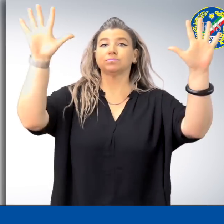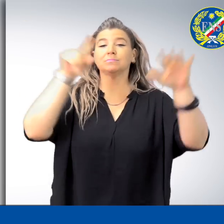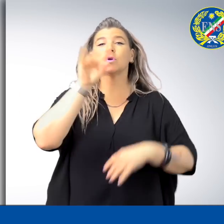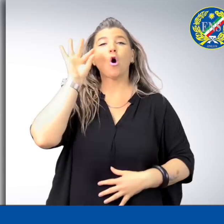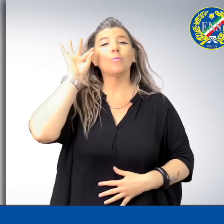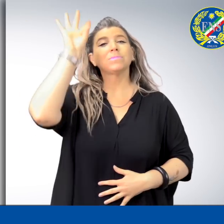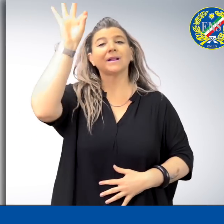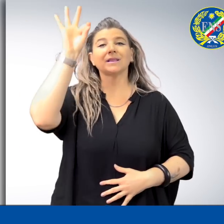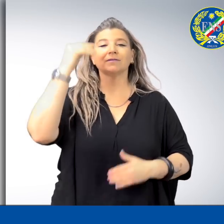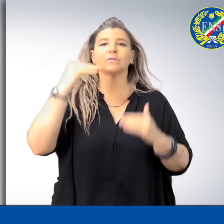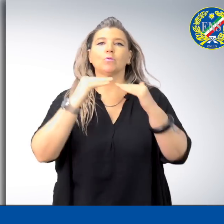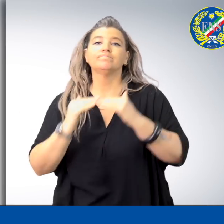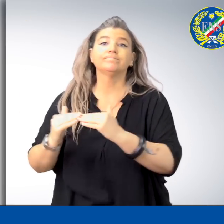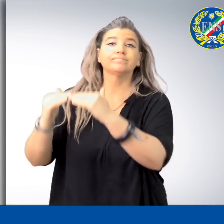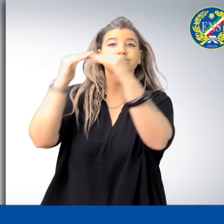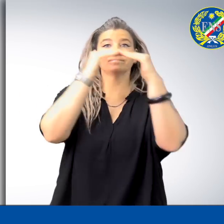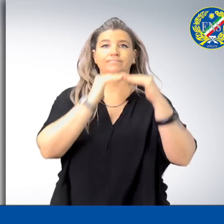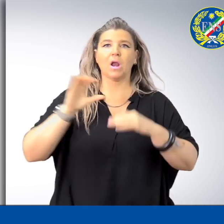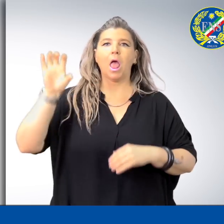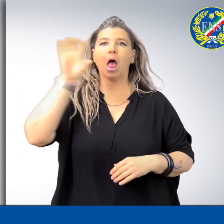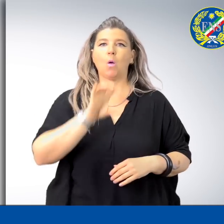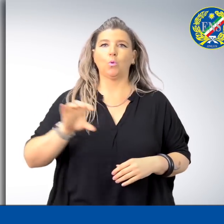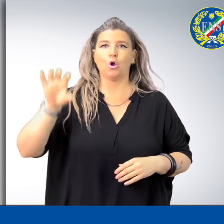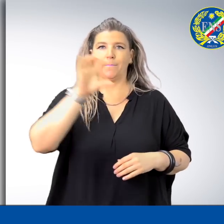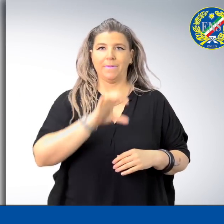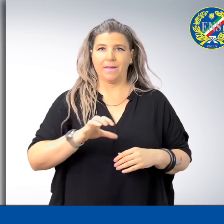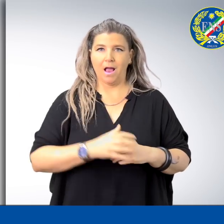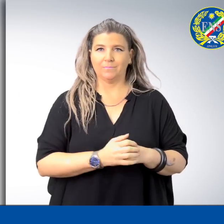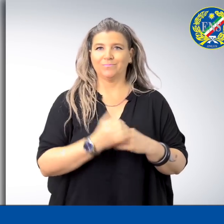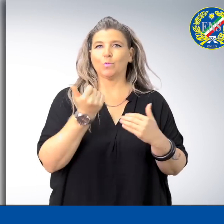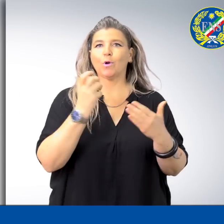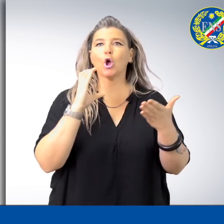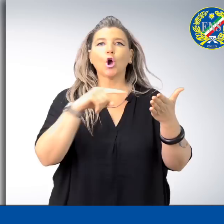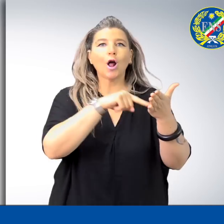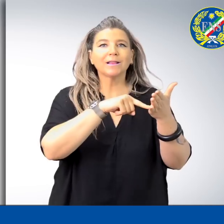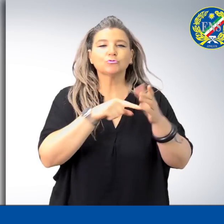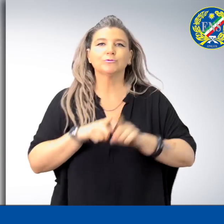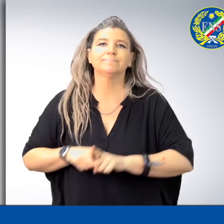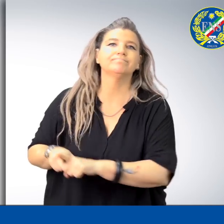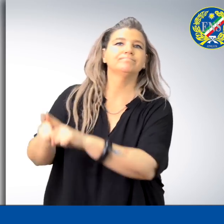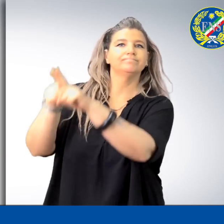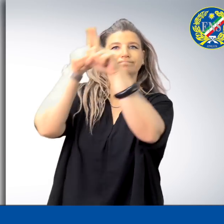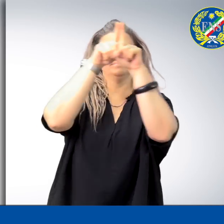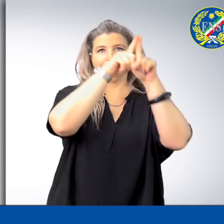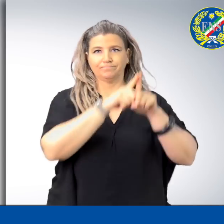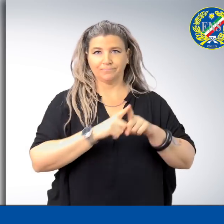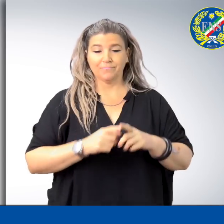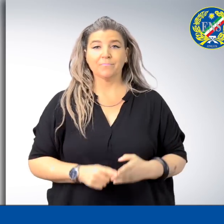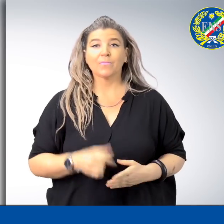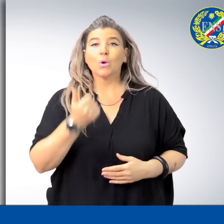che ha recepito la Direttiva Unione Europea. Il numero del codice è uguale per tutti i paesi europei.